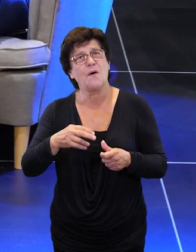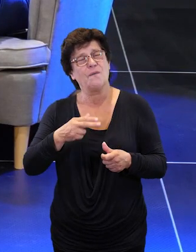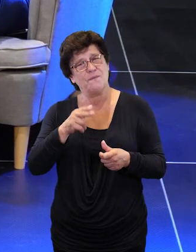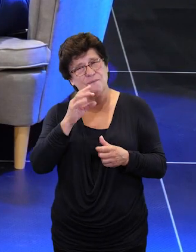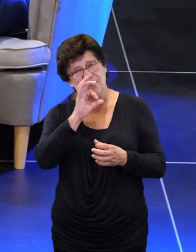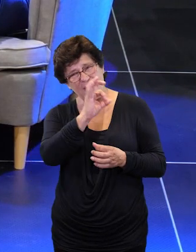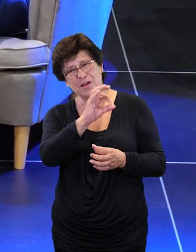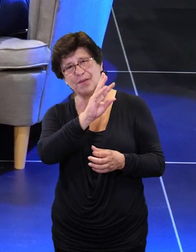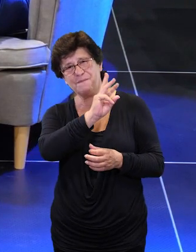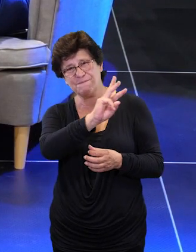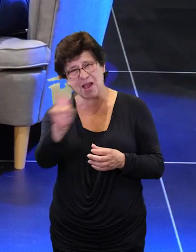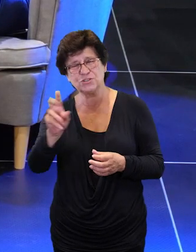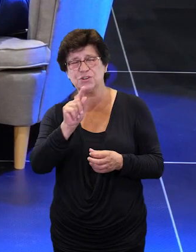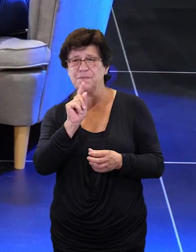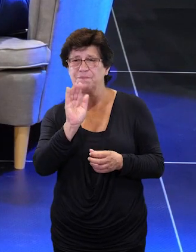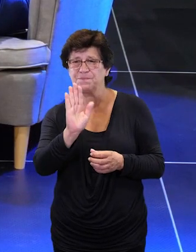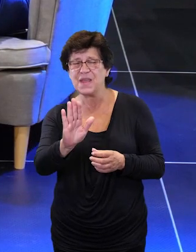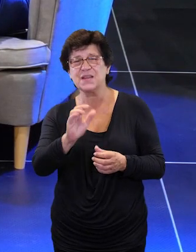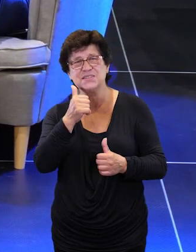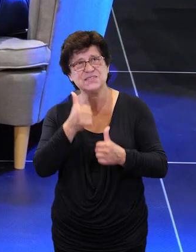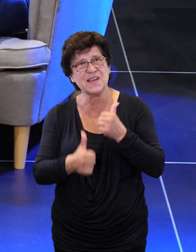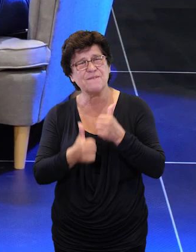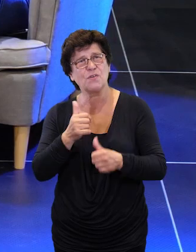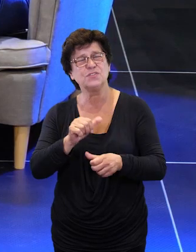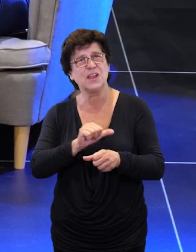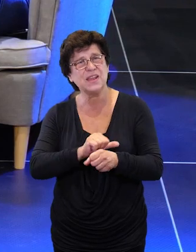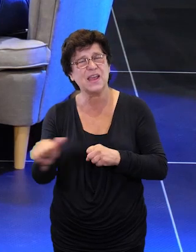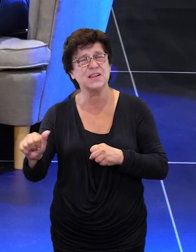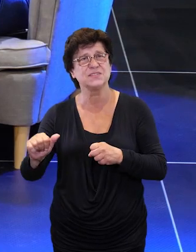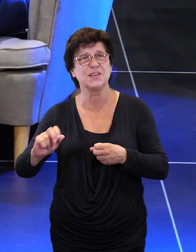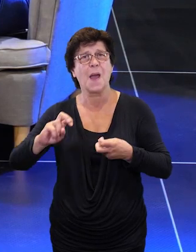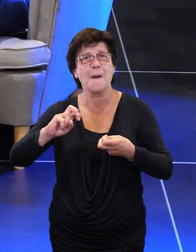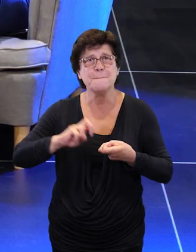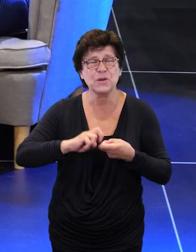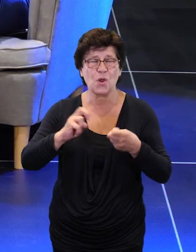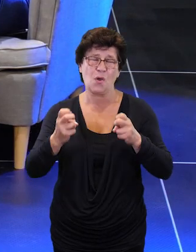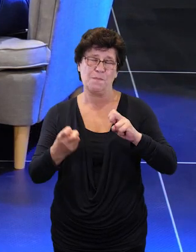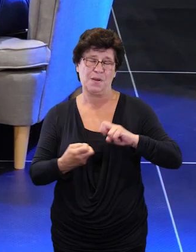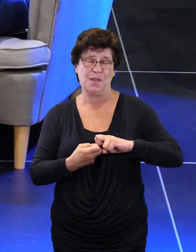jakiś problem szczególny w bezpośredniej opiece nad pacjentem?